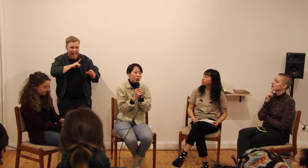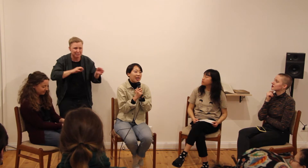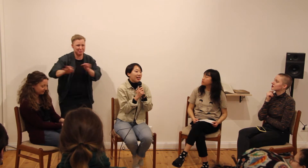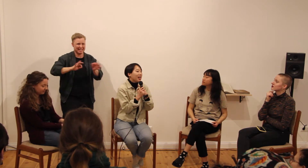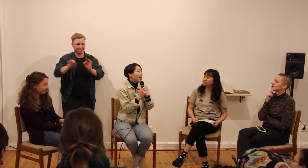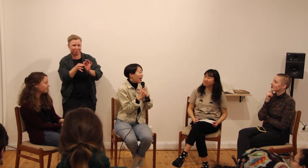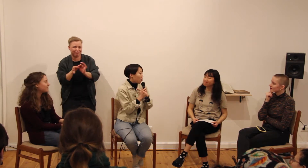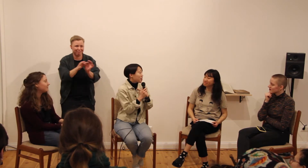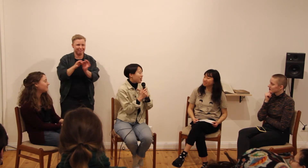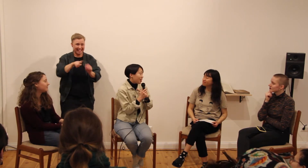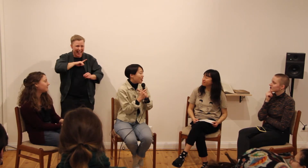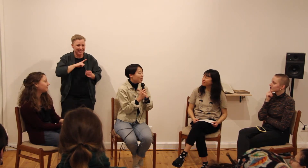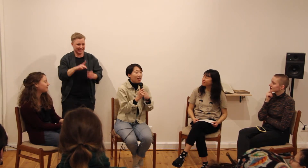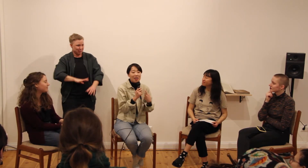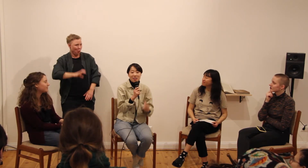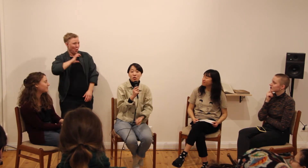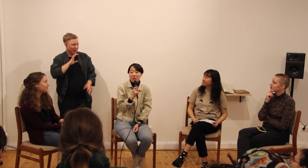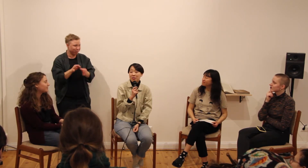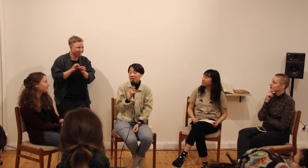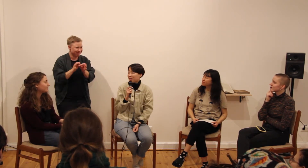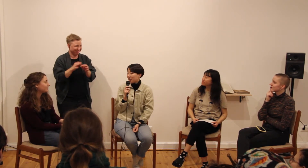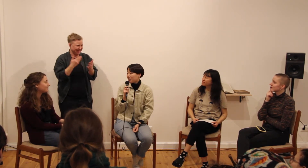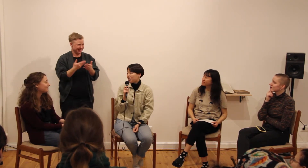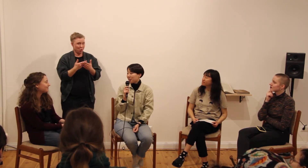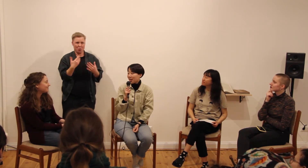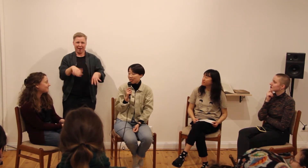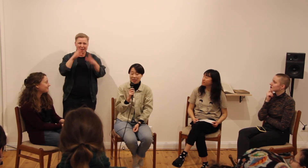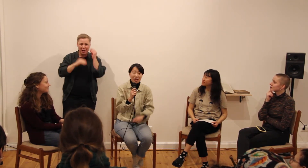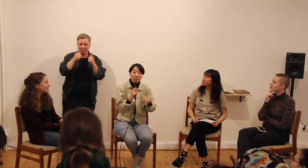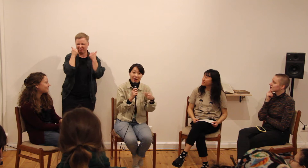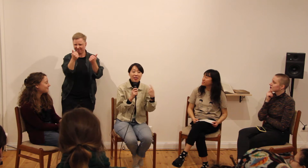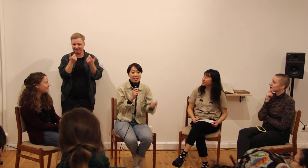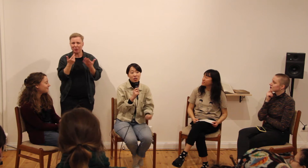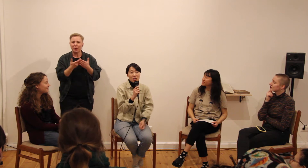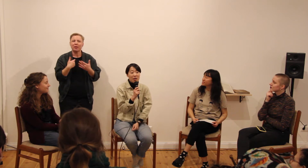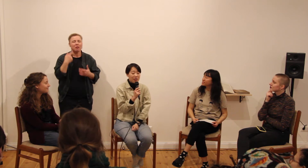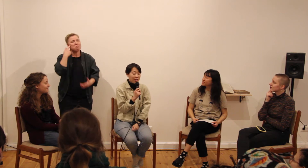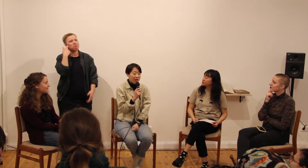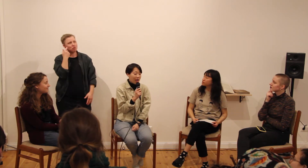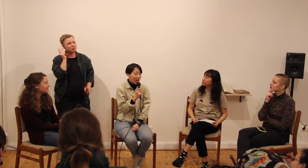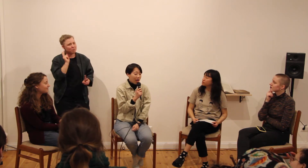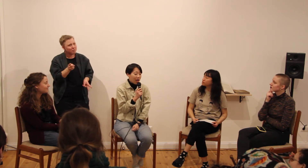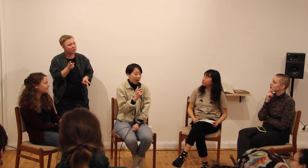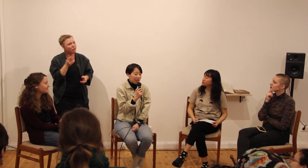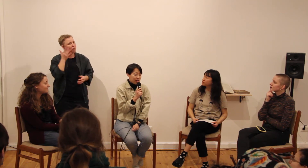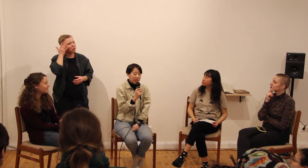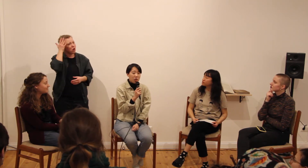Ich dachte es wäre sehr schön, wenn wir die Chance bekommen,